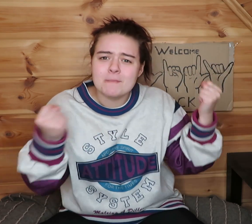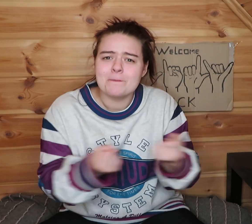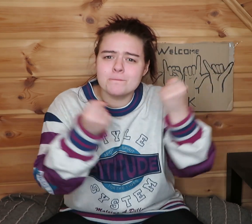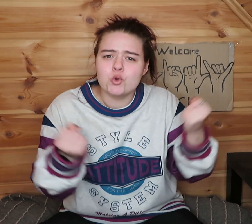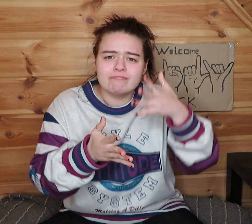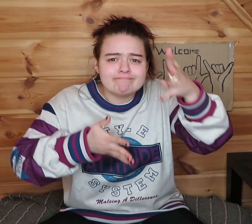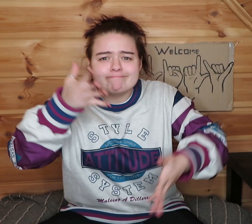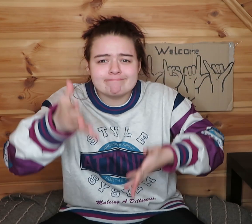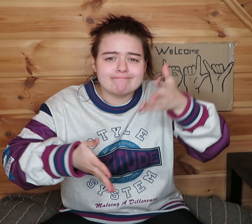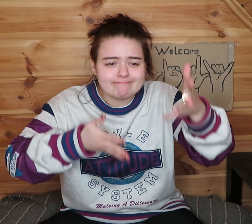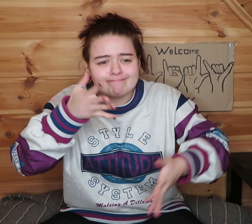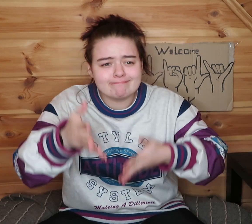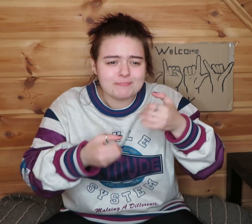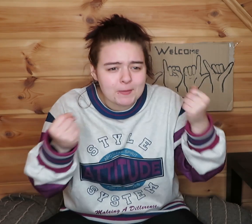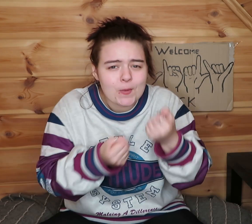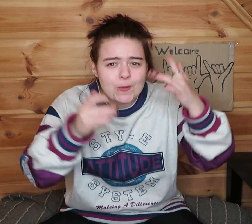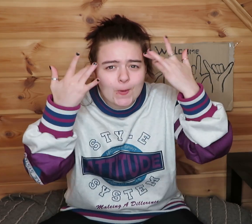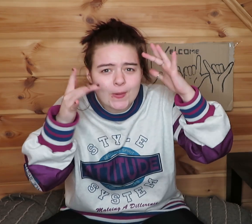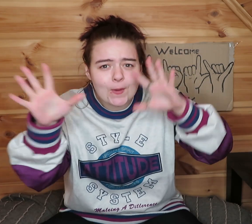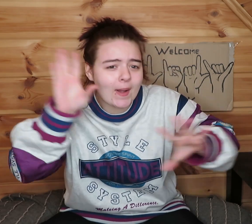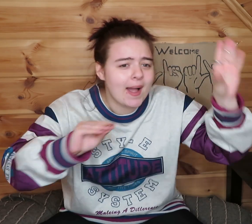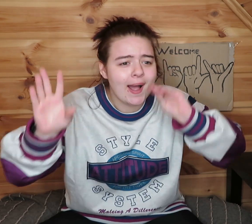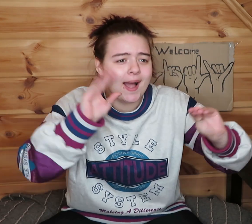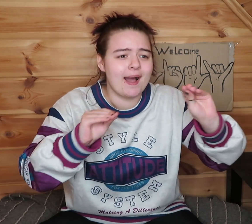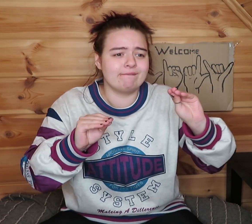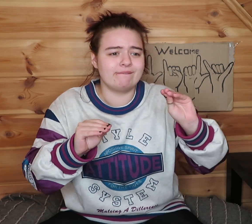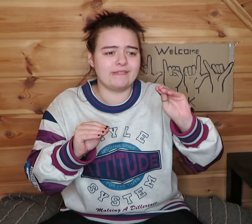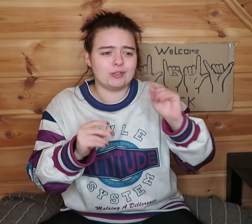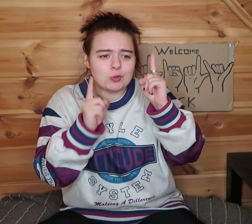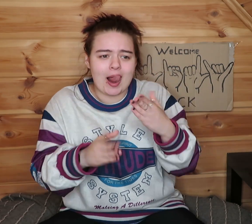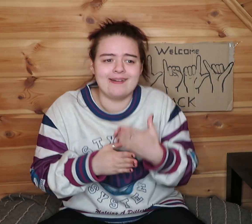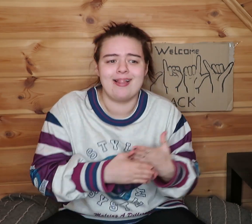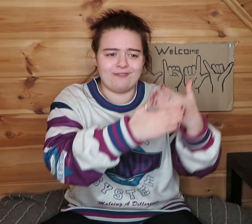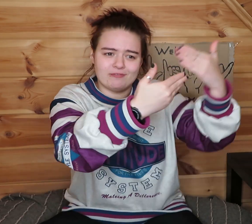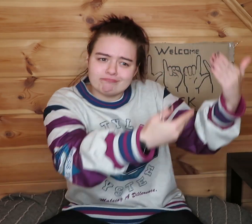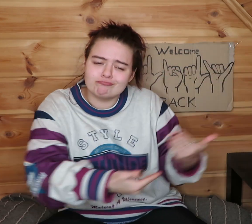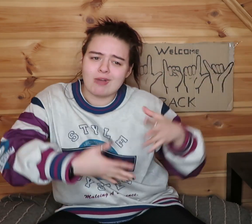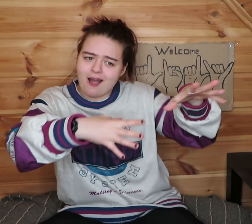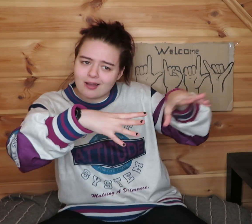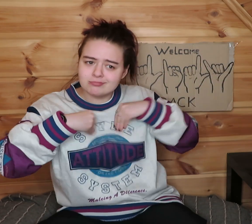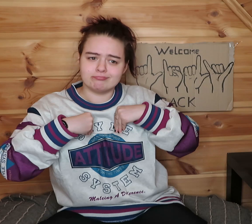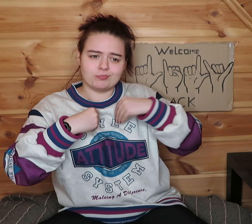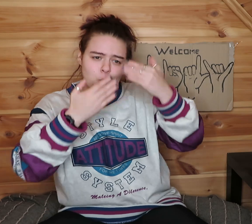Wenn sie sich bemühen Gebärden zu lernen und die Kultur kennen lernen. Wir sollten ihnen helfen und sie akzeptieren.